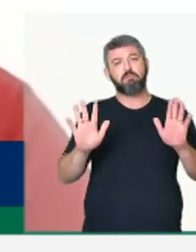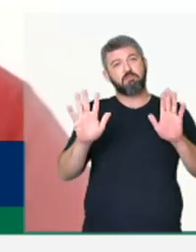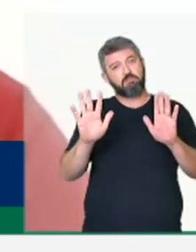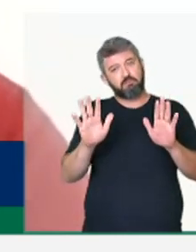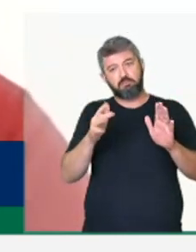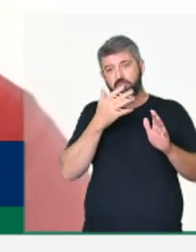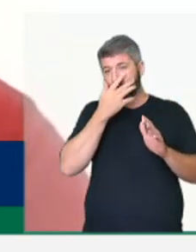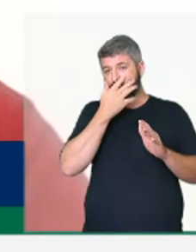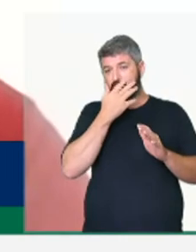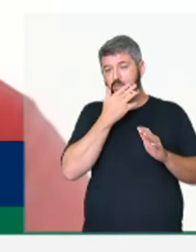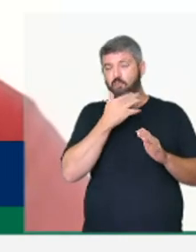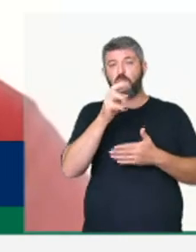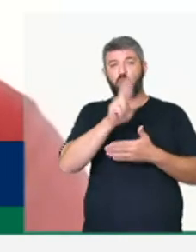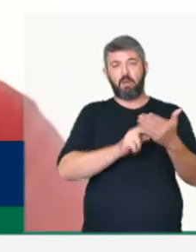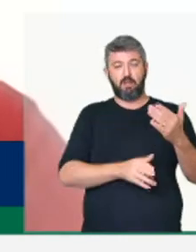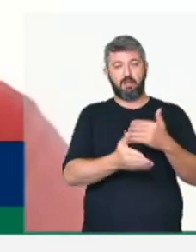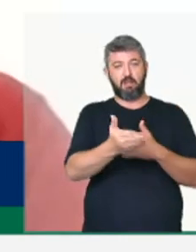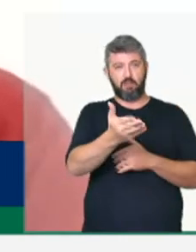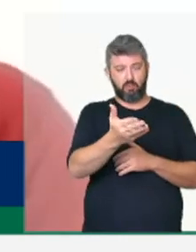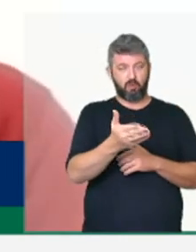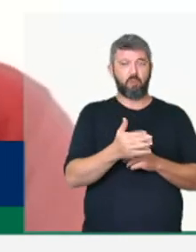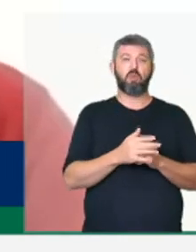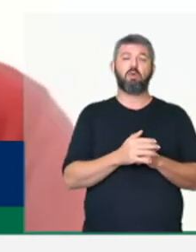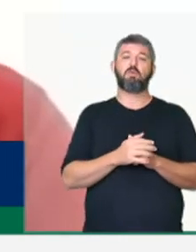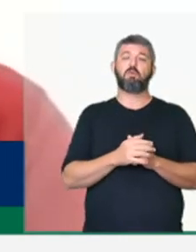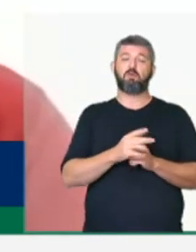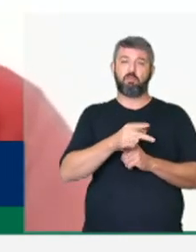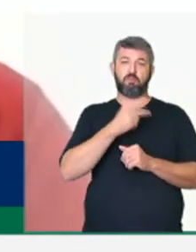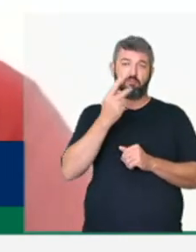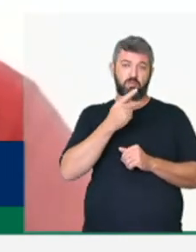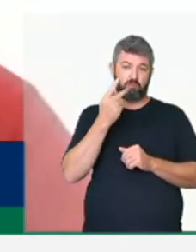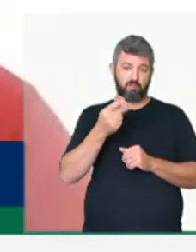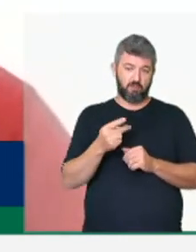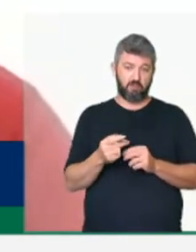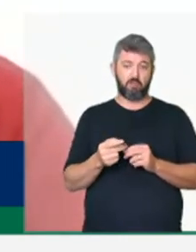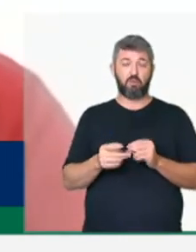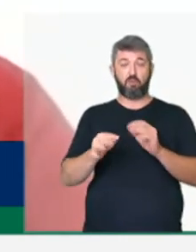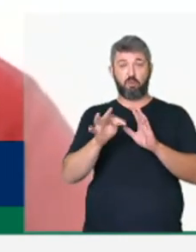RENEGOCIAÇÕES A MP VEIO COM UMA JUSTIFICATIVA, TEM UM QUADRO DISPONÍVEL PARA AS